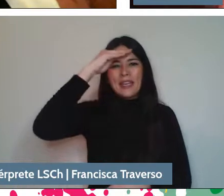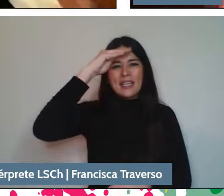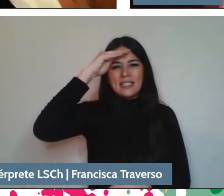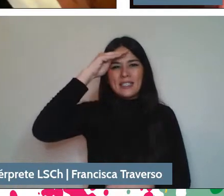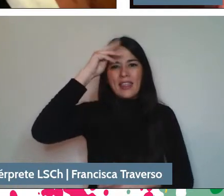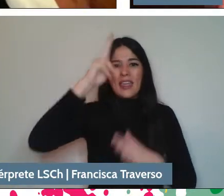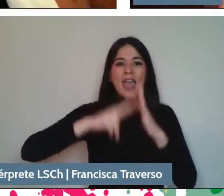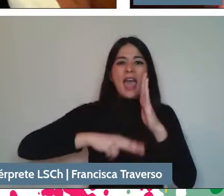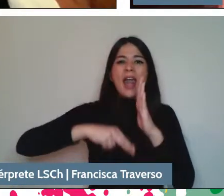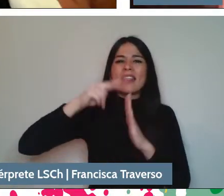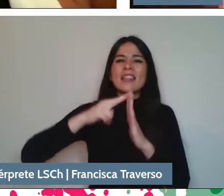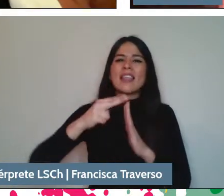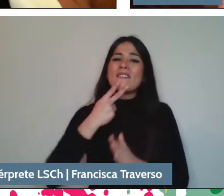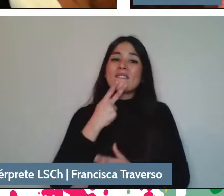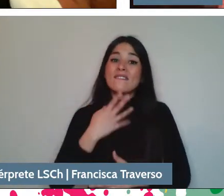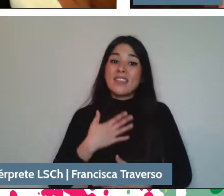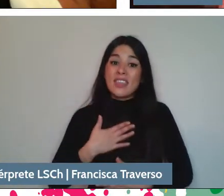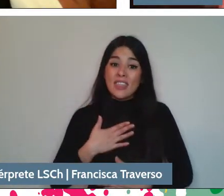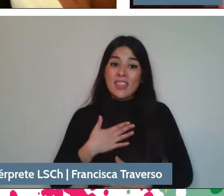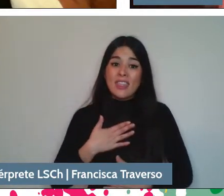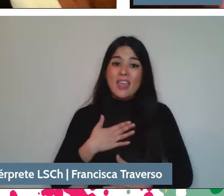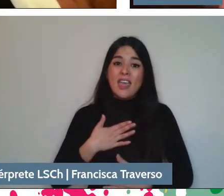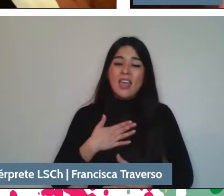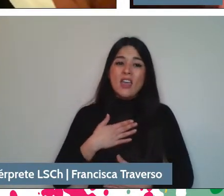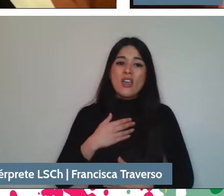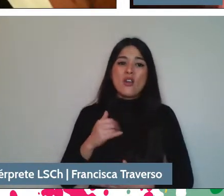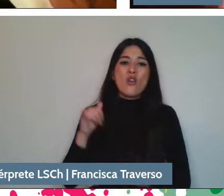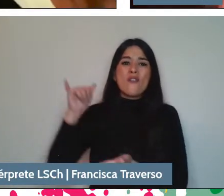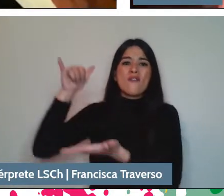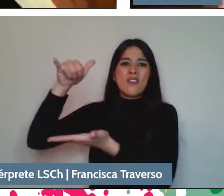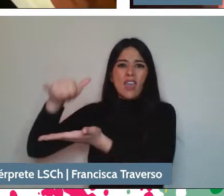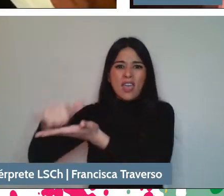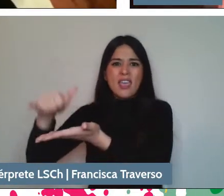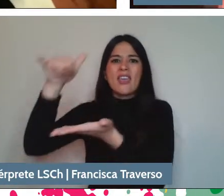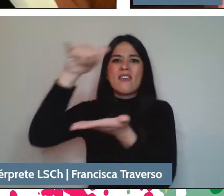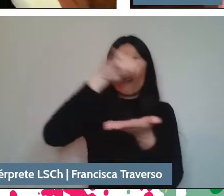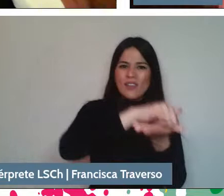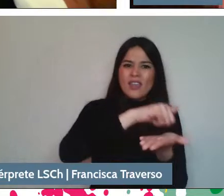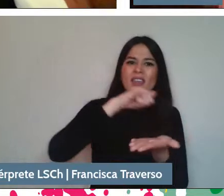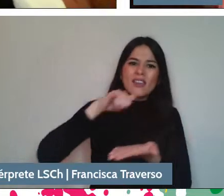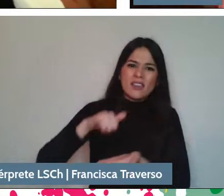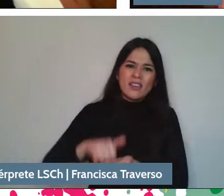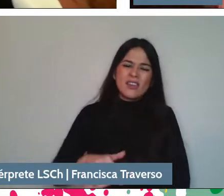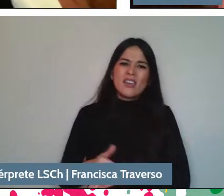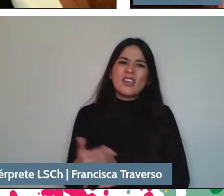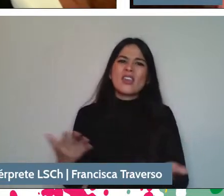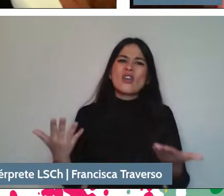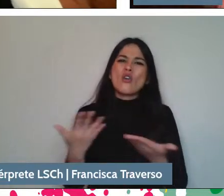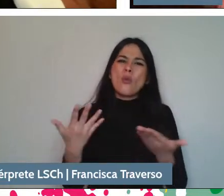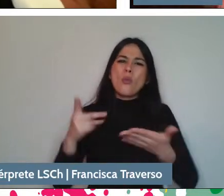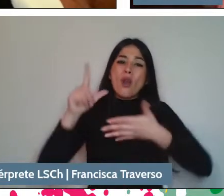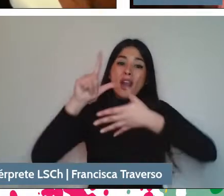a través de estos viajes ¿y cuando está latinoamérica se revela como tu fuente de...